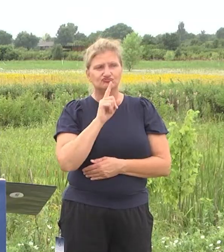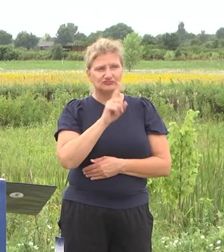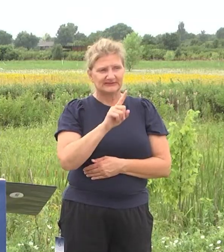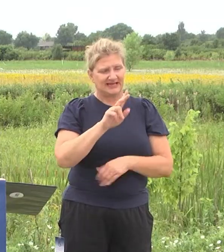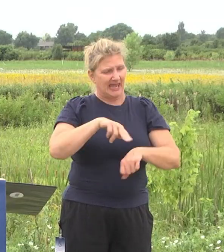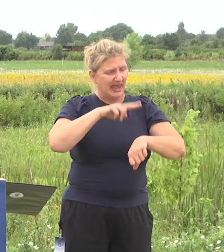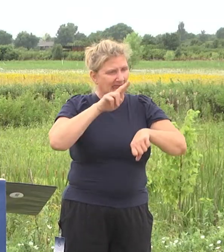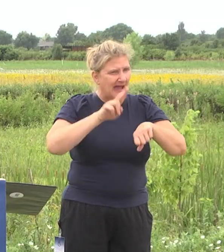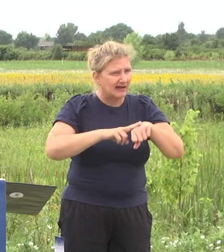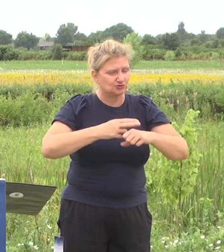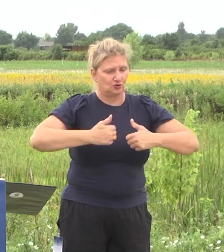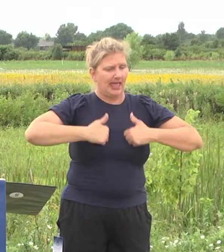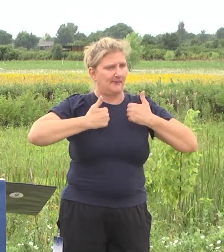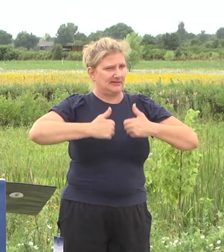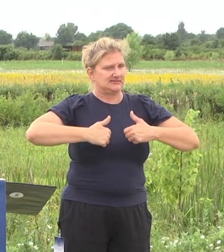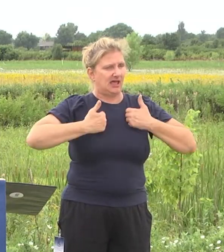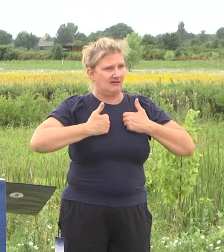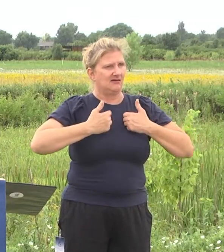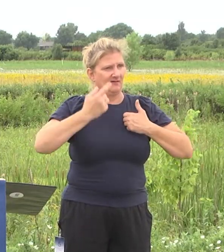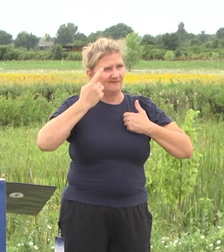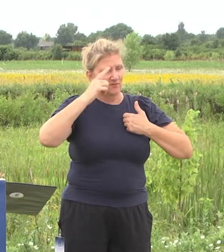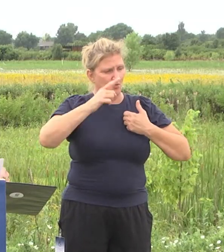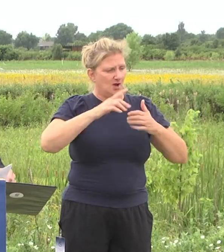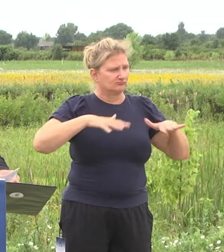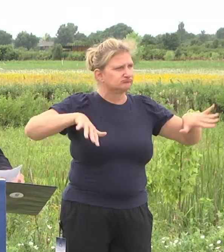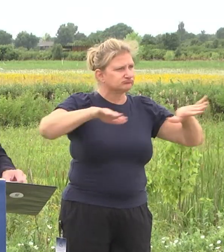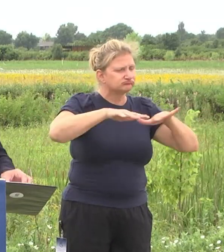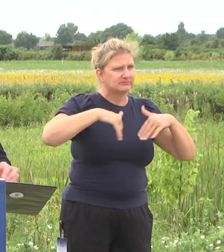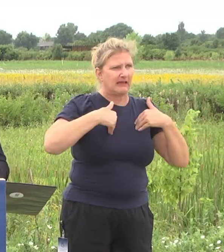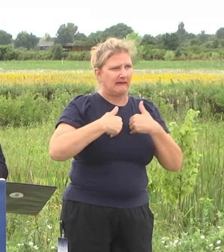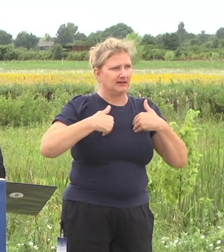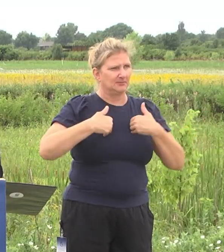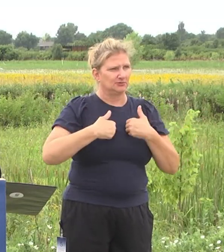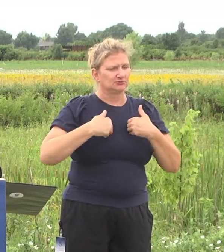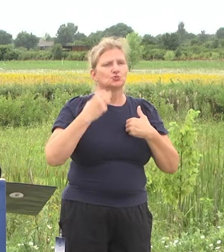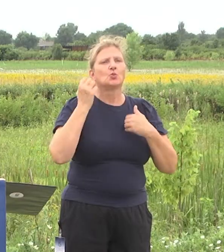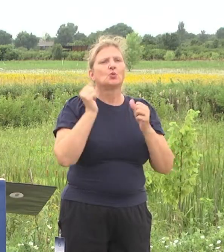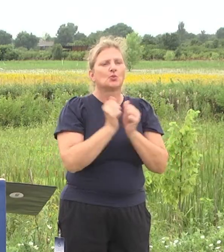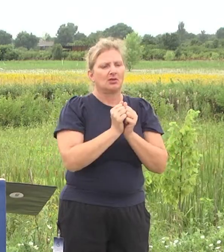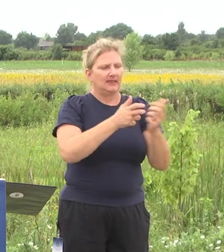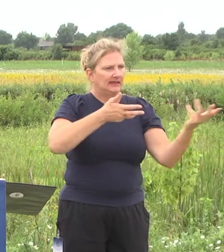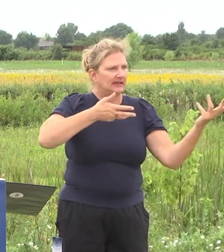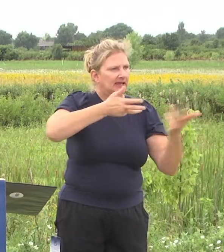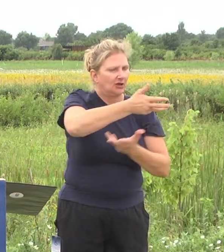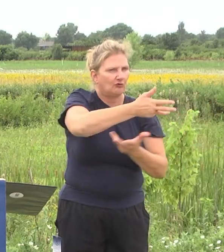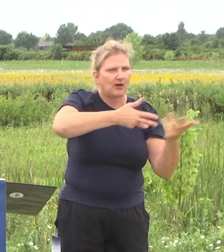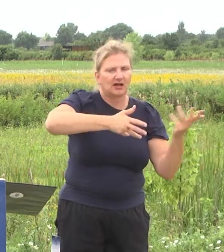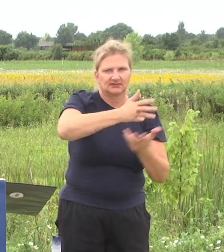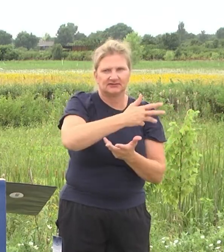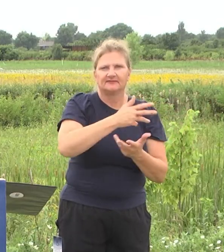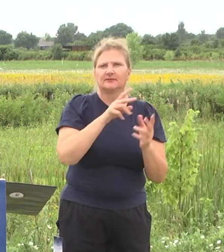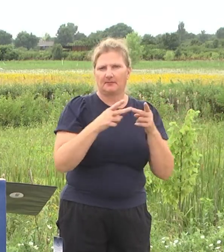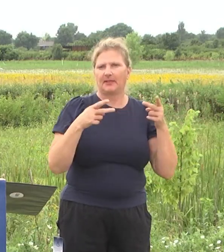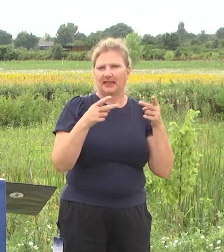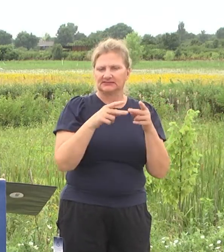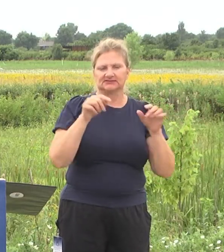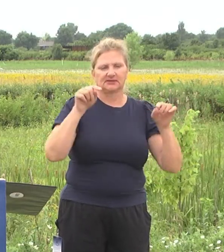para la fauna de Kansas con un parque vibrante y activo. Es un santuario en el sentido literal